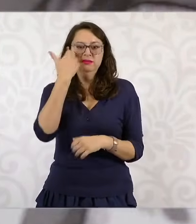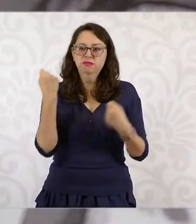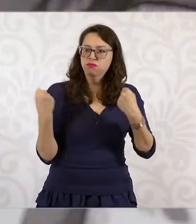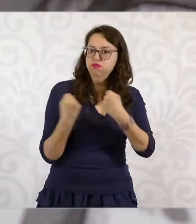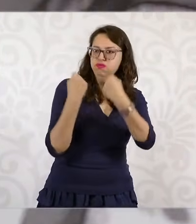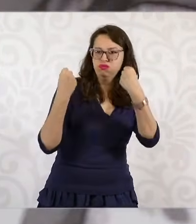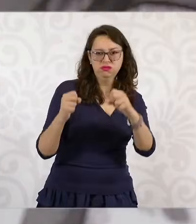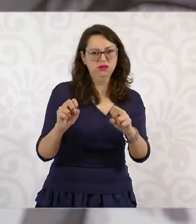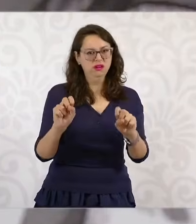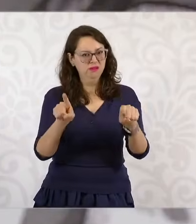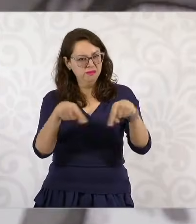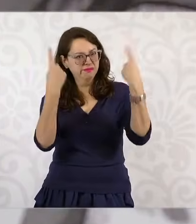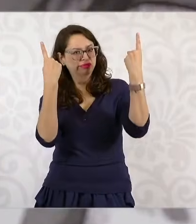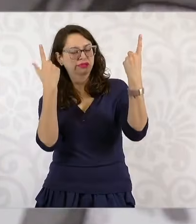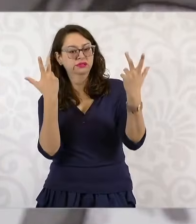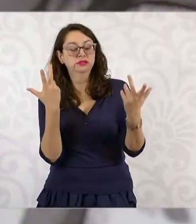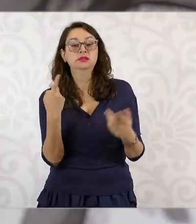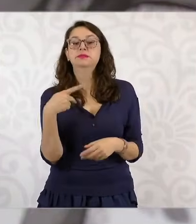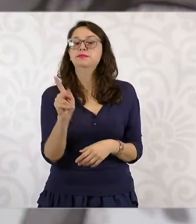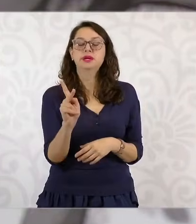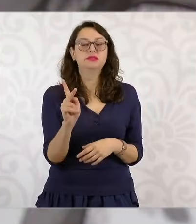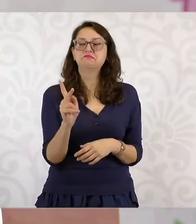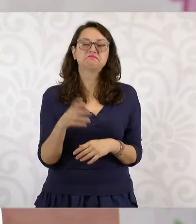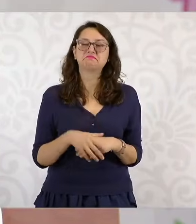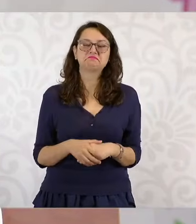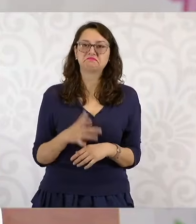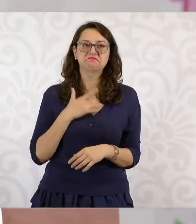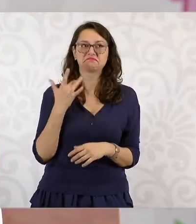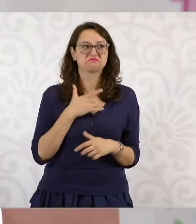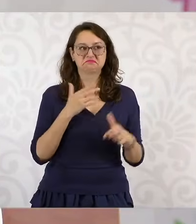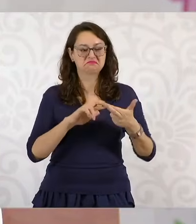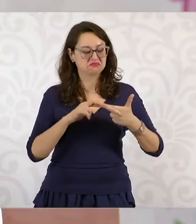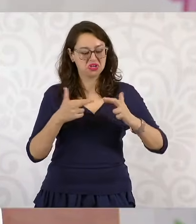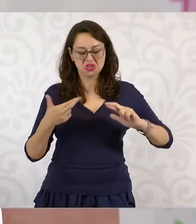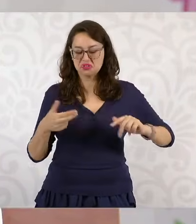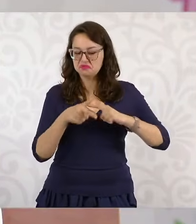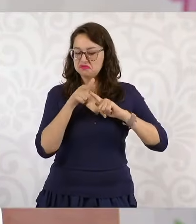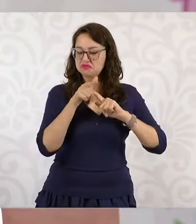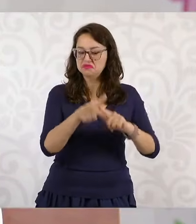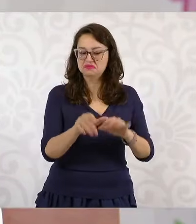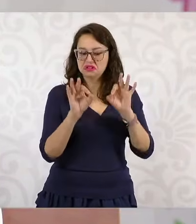pero yo estoy segura que se van a quedar con las ganas los mexicanos que van allá a Estados Unidos